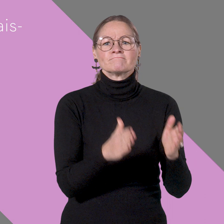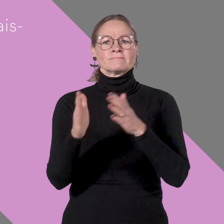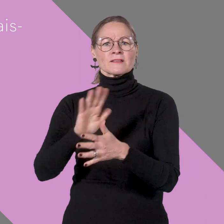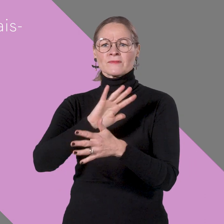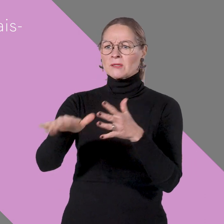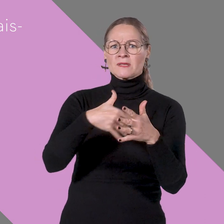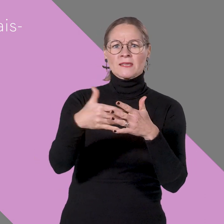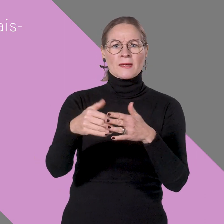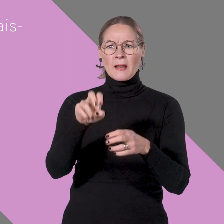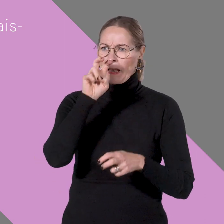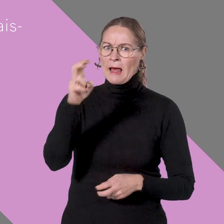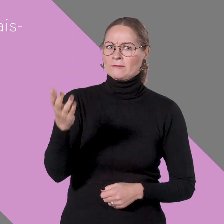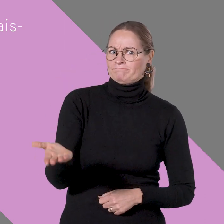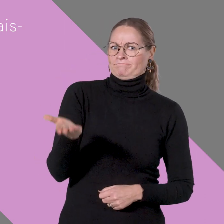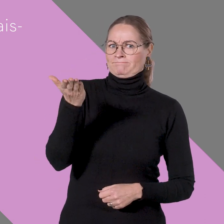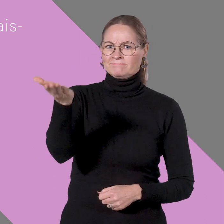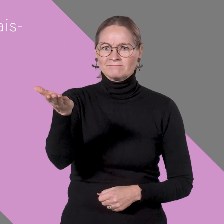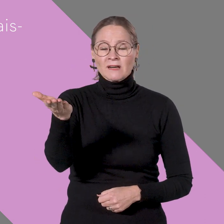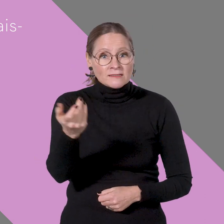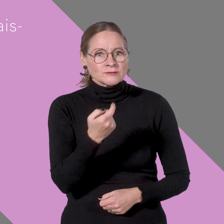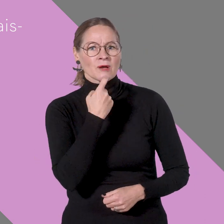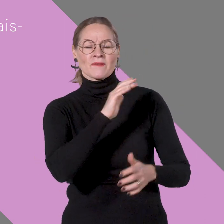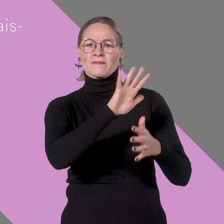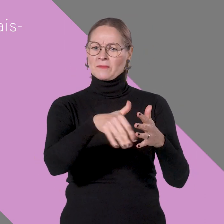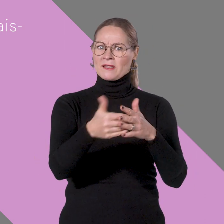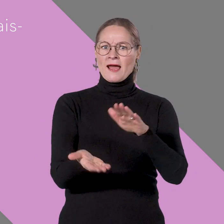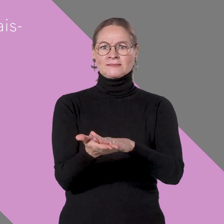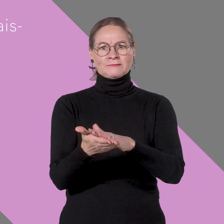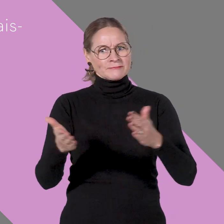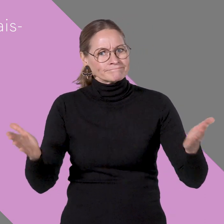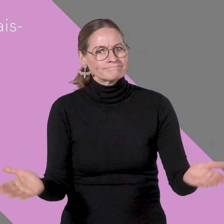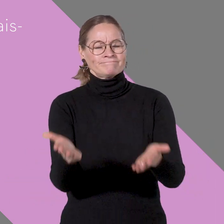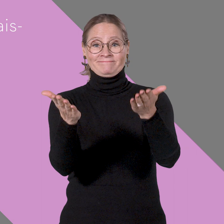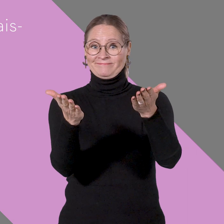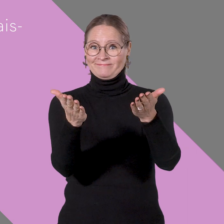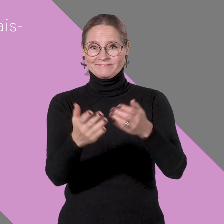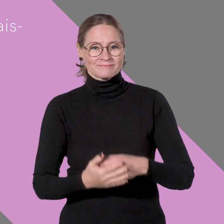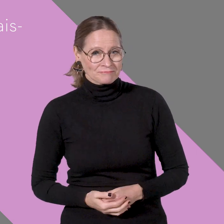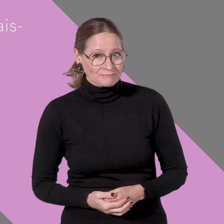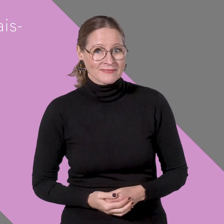nostanut viittomakieliä näkyville ja edistänyt näin - Suomen viittomakielten asemaa kuluvan vuoden aikana.